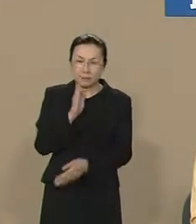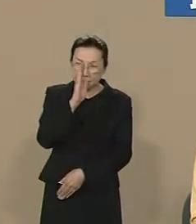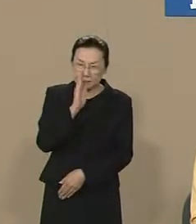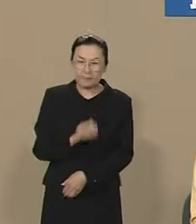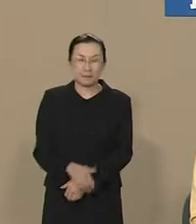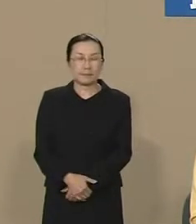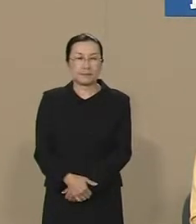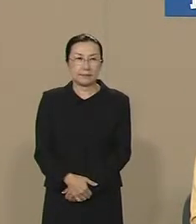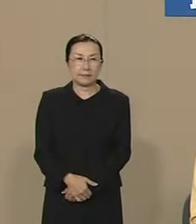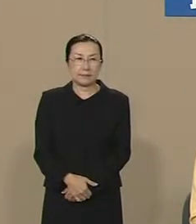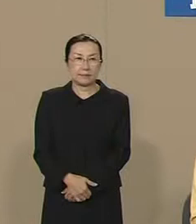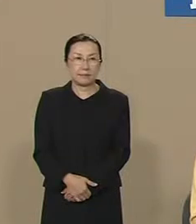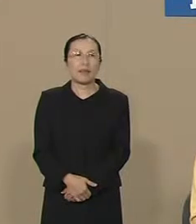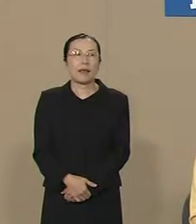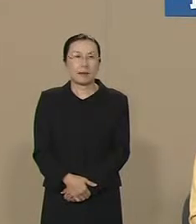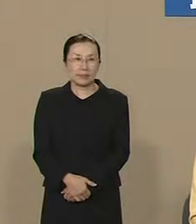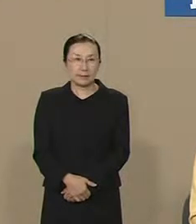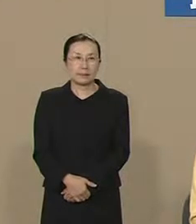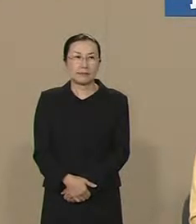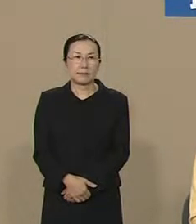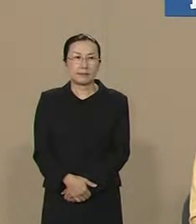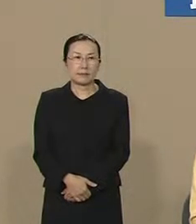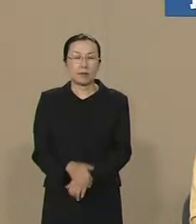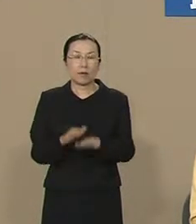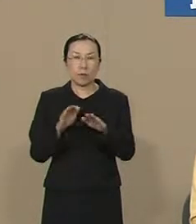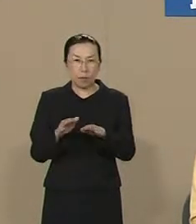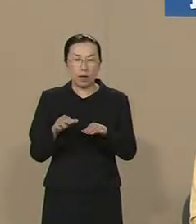はい｡ 今回のマニフェストでは､